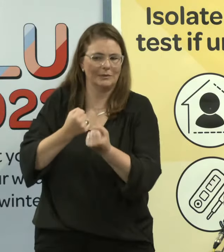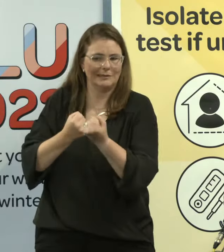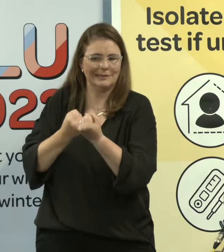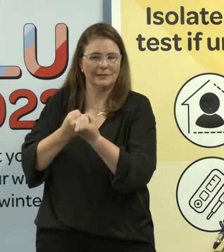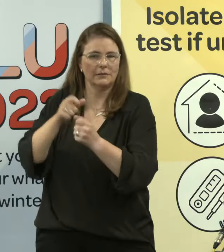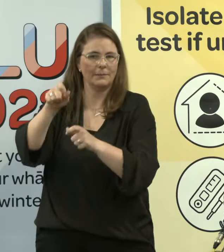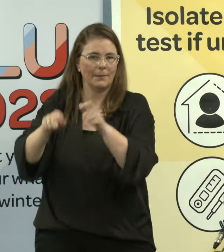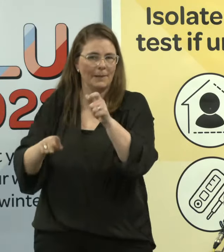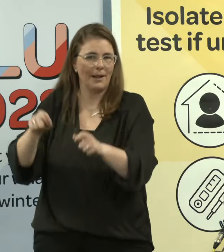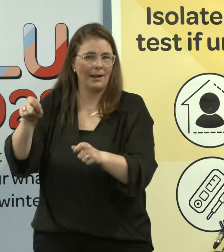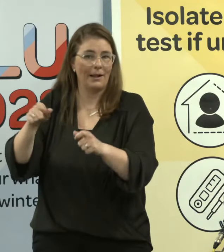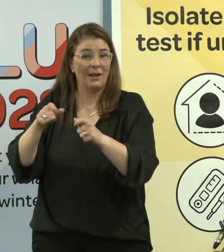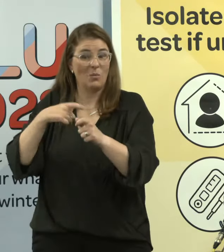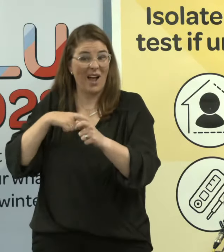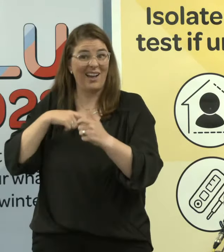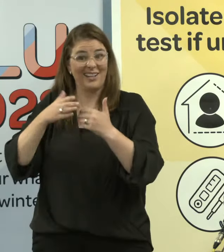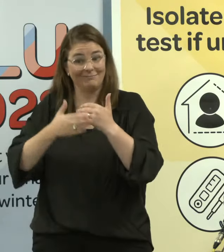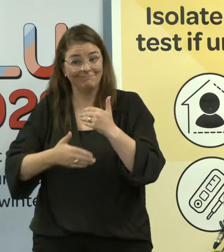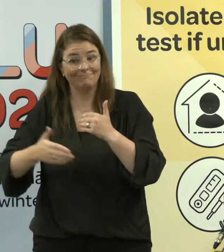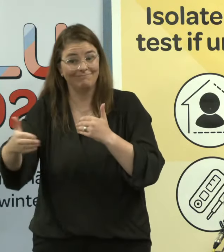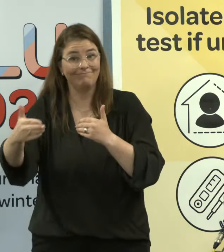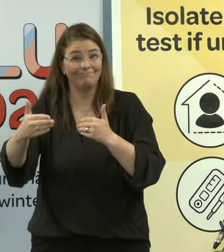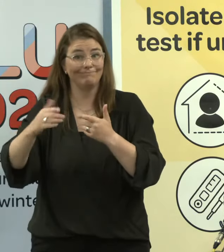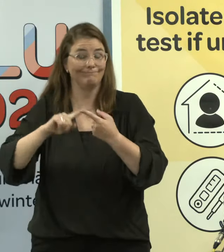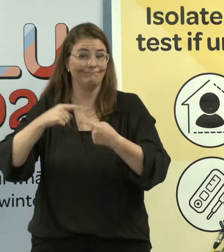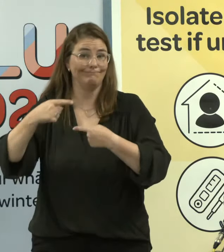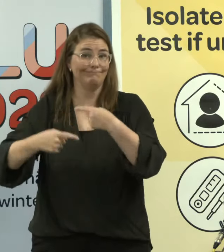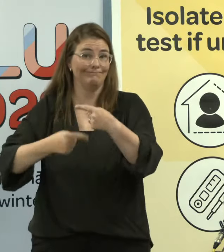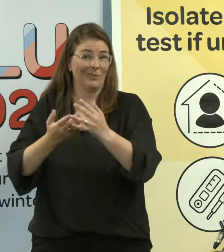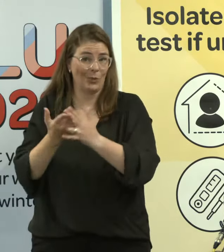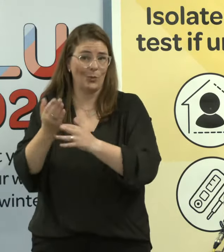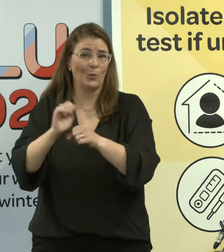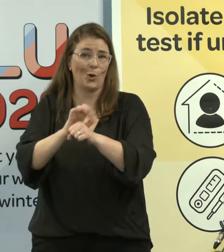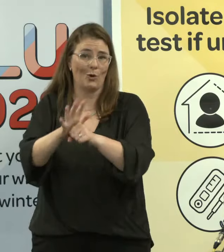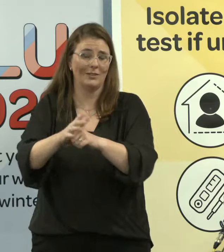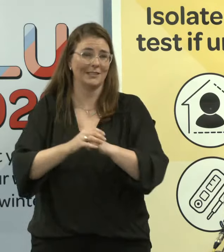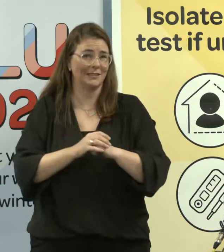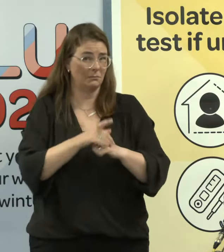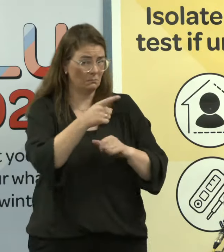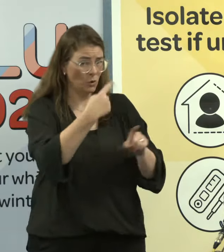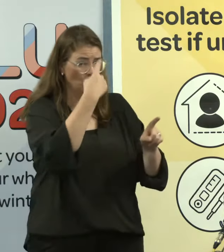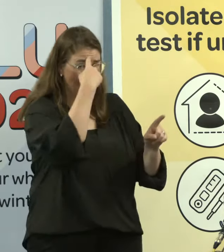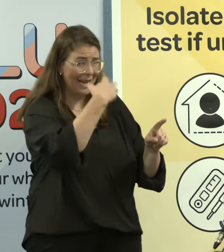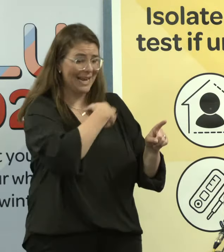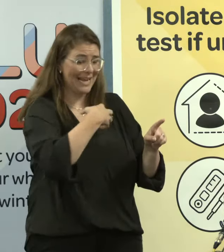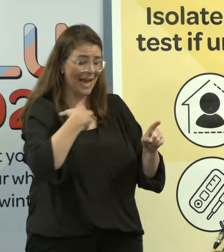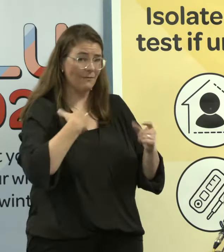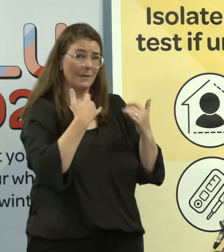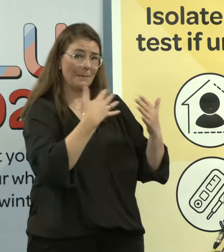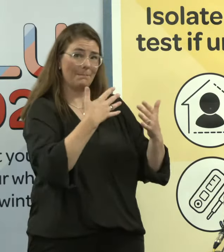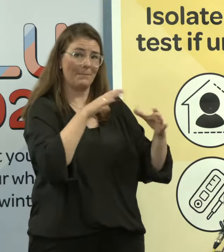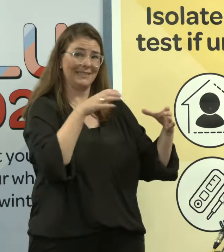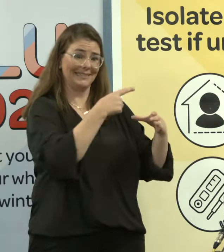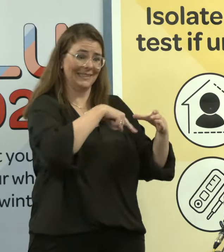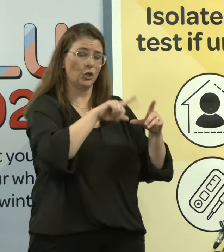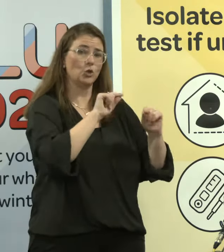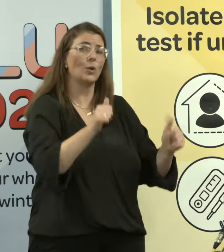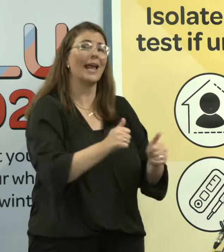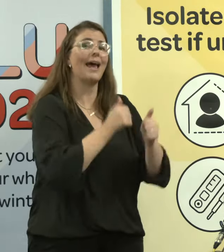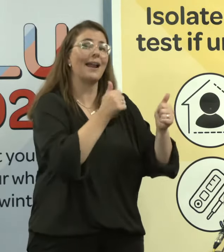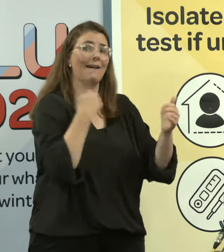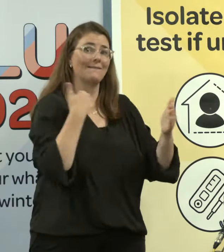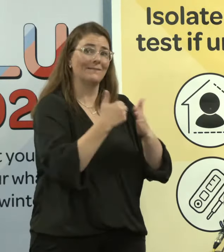No reira me whakarite kia rite